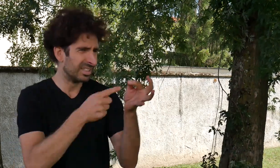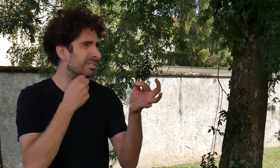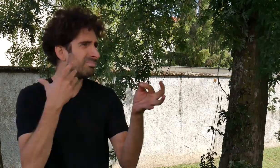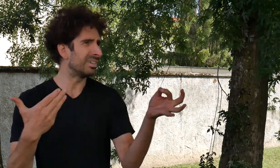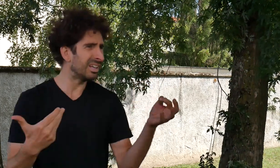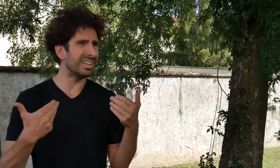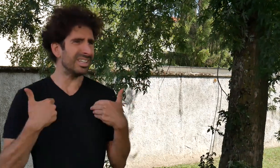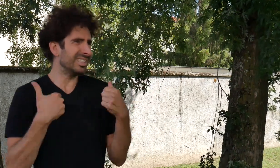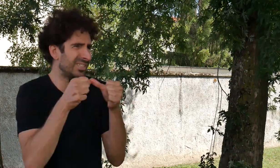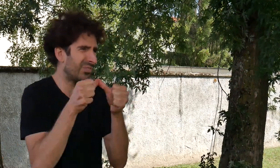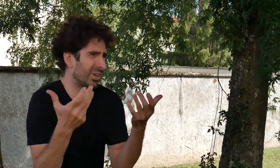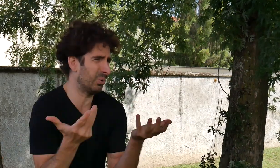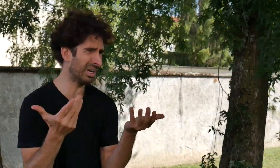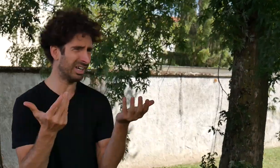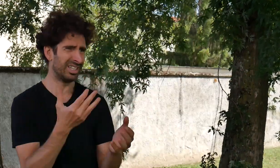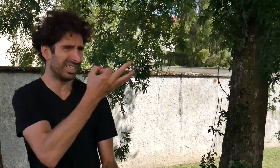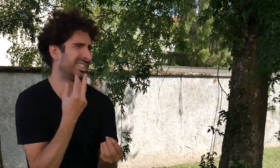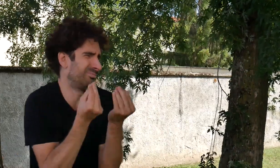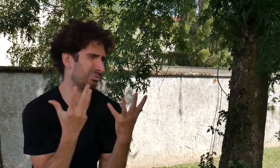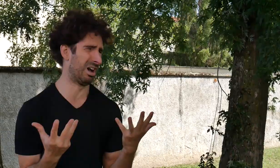Mon cheveu blanc, j'en fais quoi ? Dis-moi !